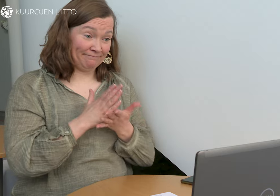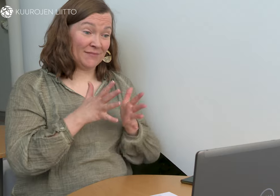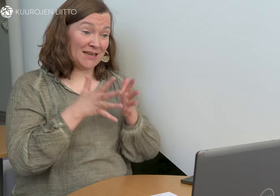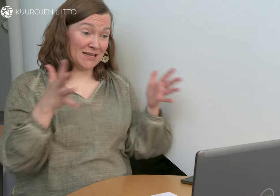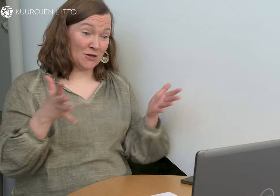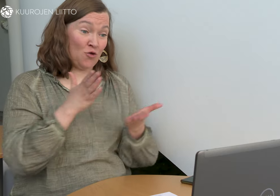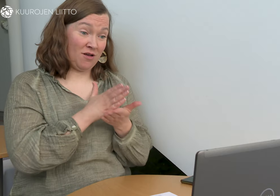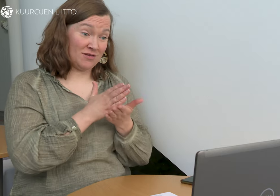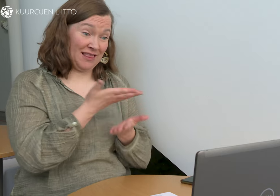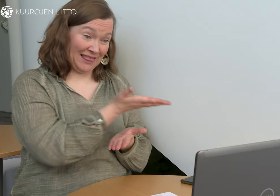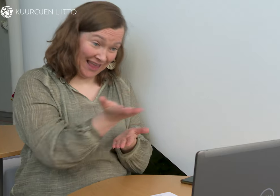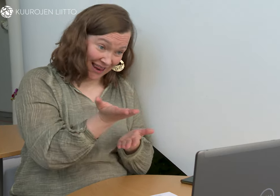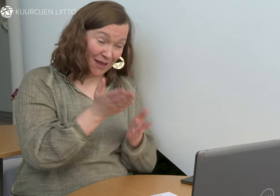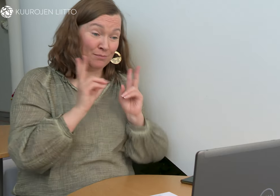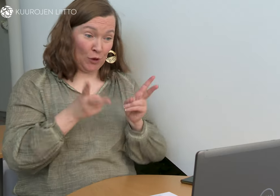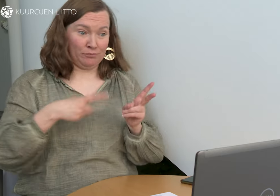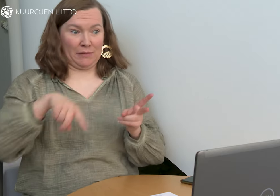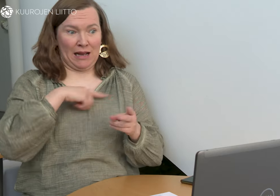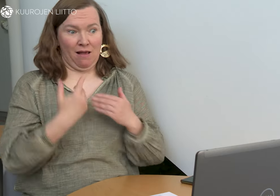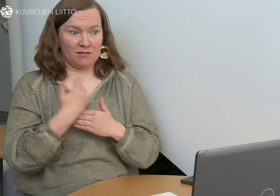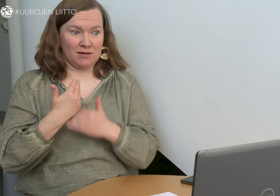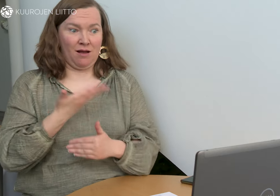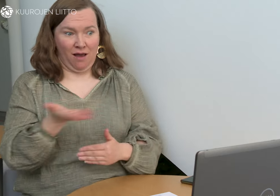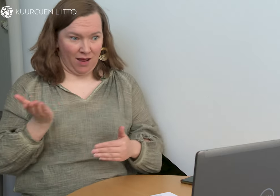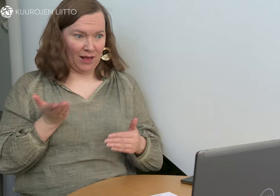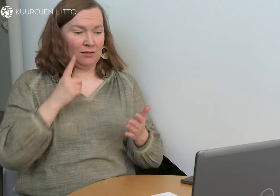Kyseessä on iso asia sekä teille että meille asiakkaille, -